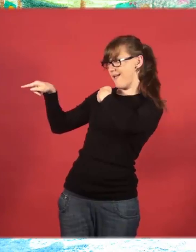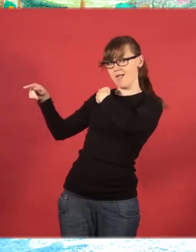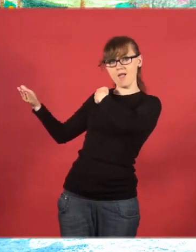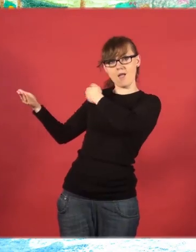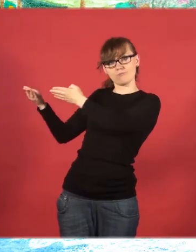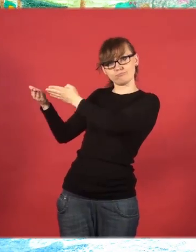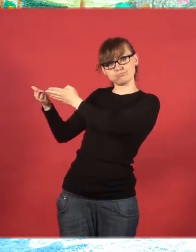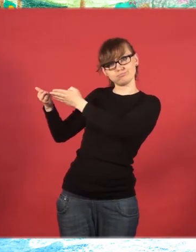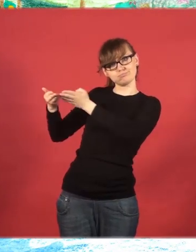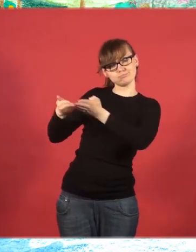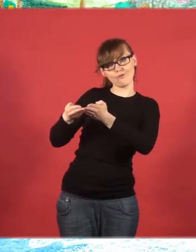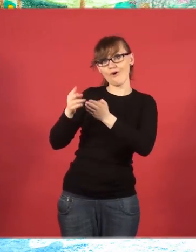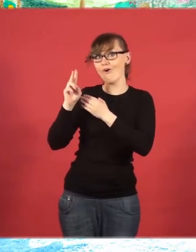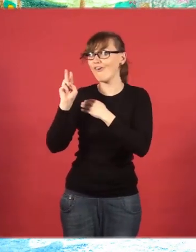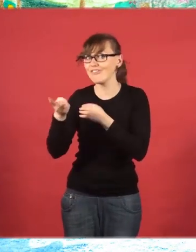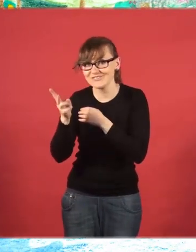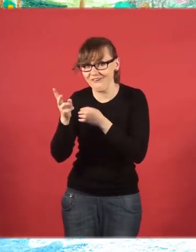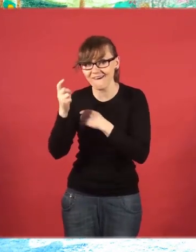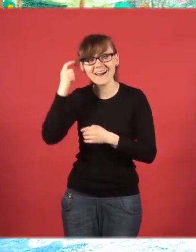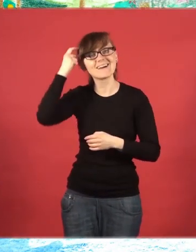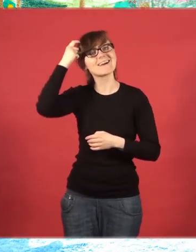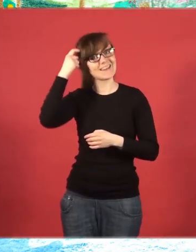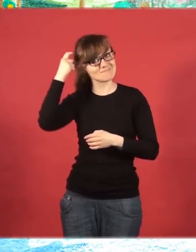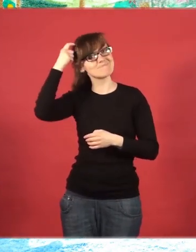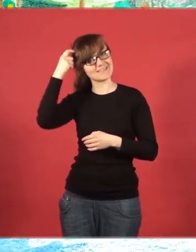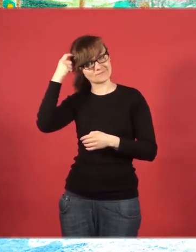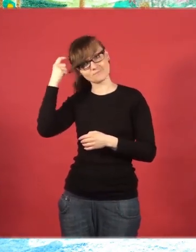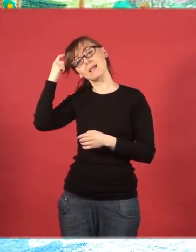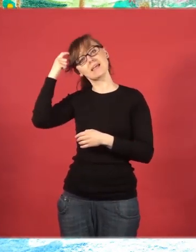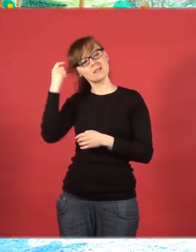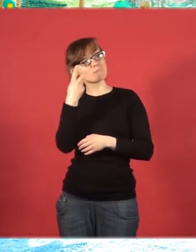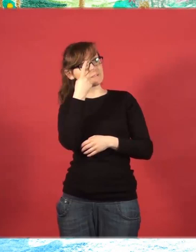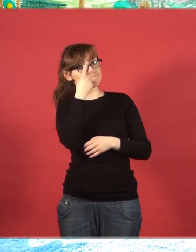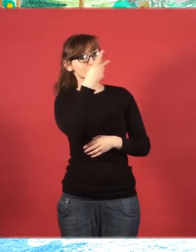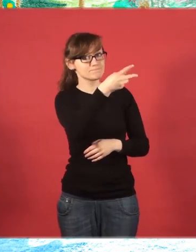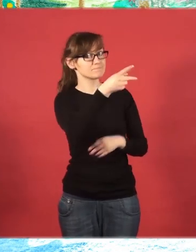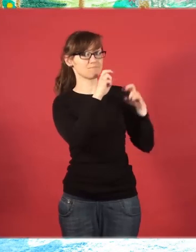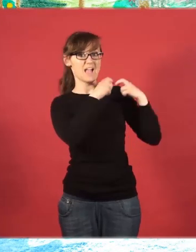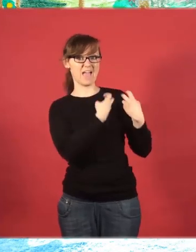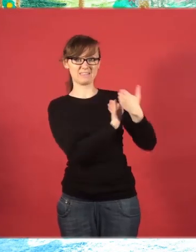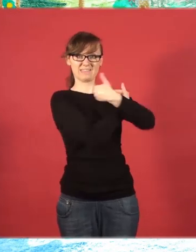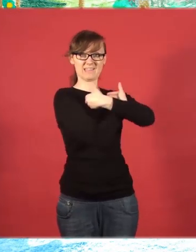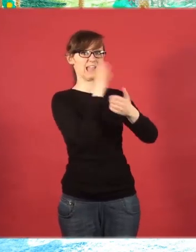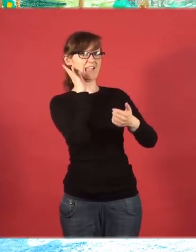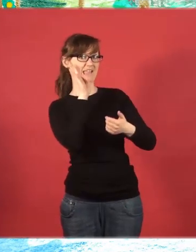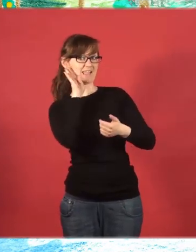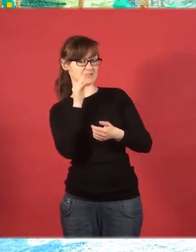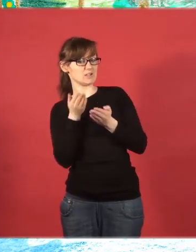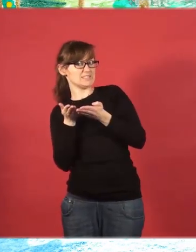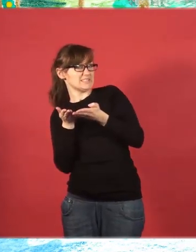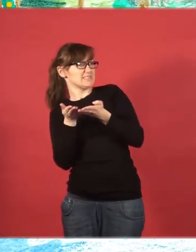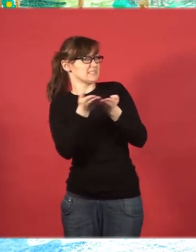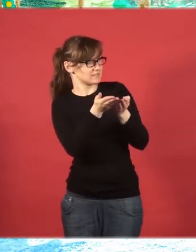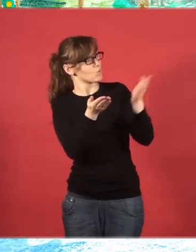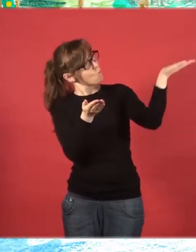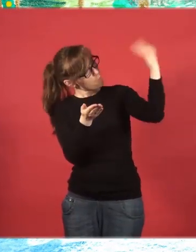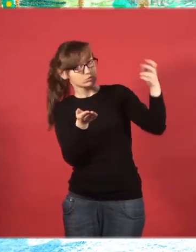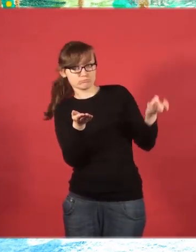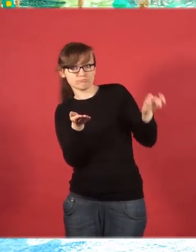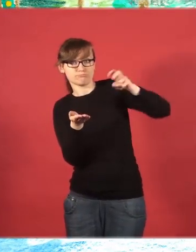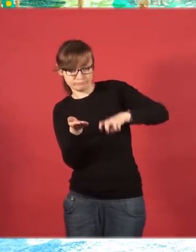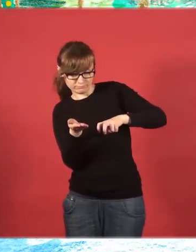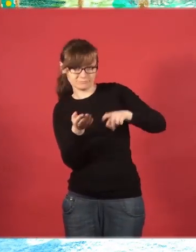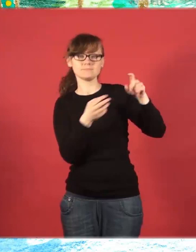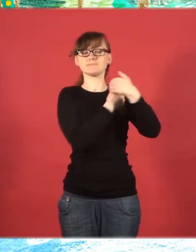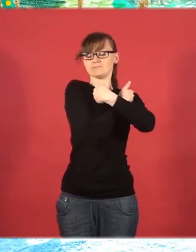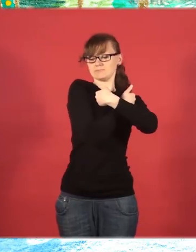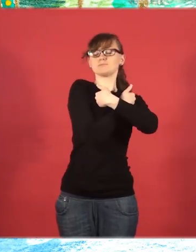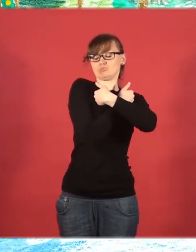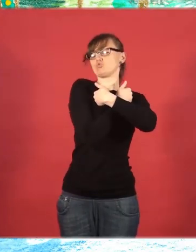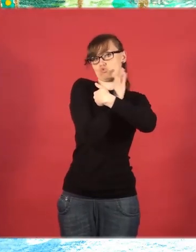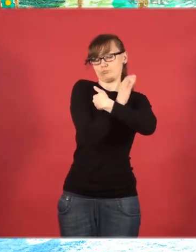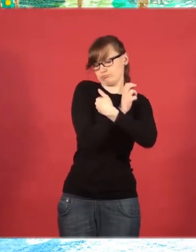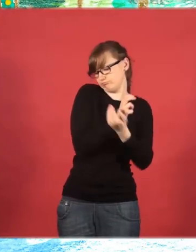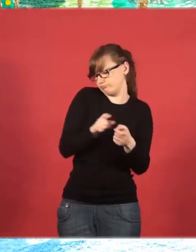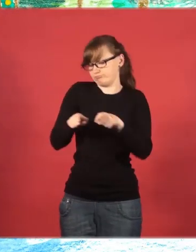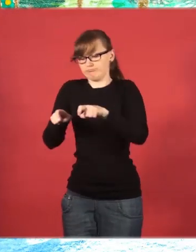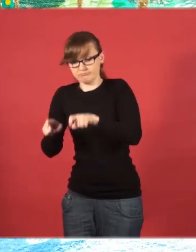W chwili, gdy Ania myślała, że nie zniesie już dłużej bólu rąk pojawiła się mała łódka, którą płynął Gilbert Blyth, zobaczył bladą twarz Ani, podpłynął do niej, podał jej rękę, Ania zsunęła się do łódki.